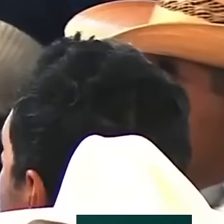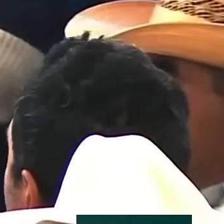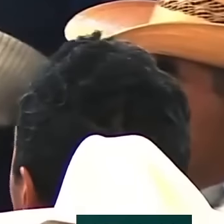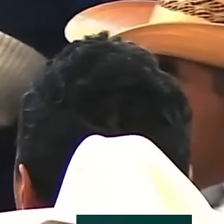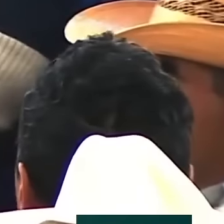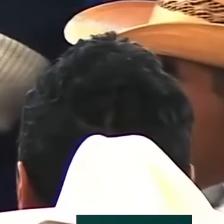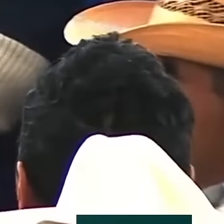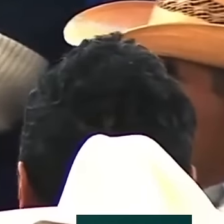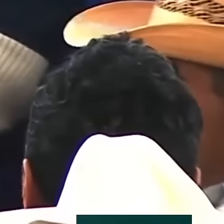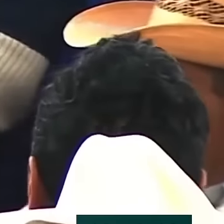comunidad benefici